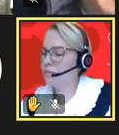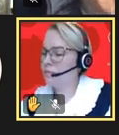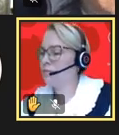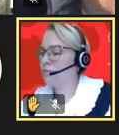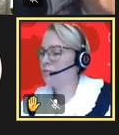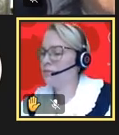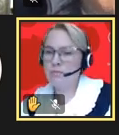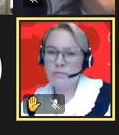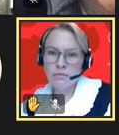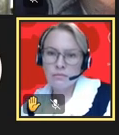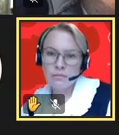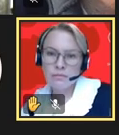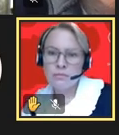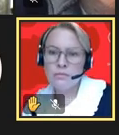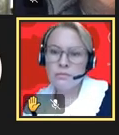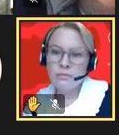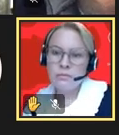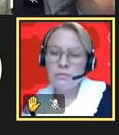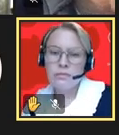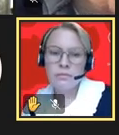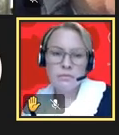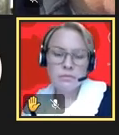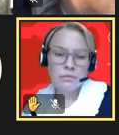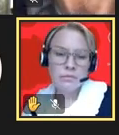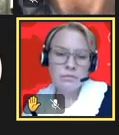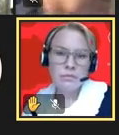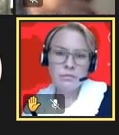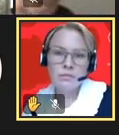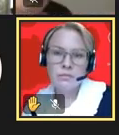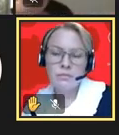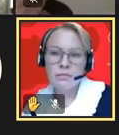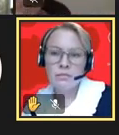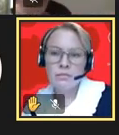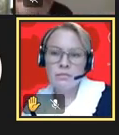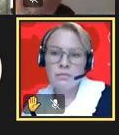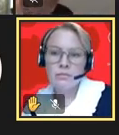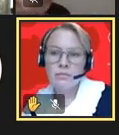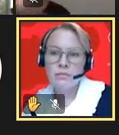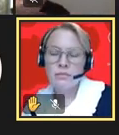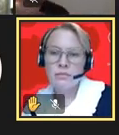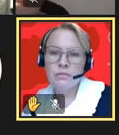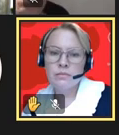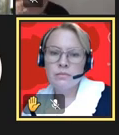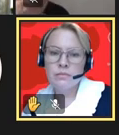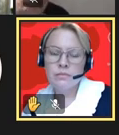Men Jag måste säga Vi hade ärendet uppe för att ha ramavtalet